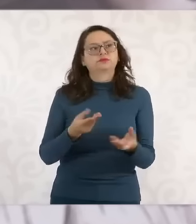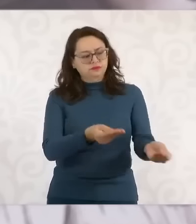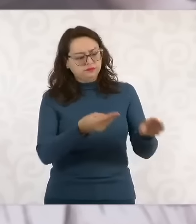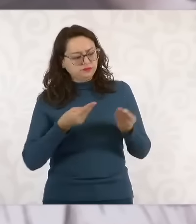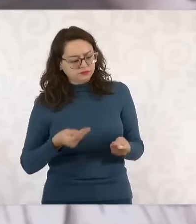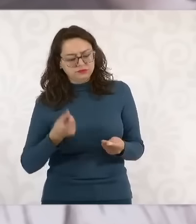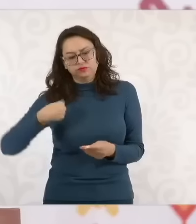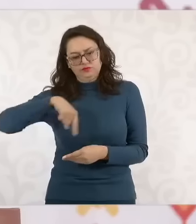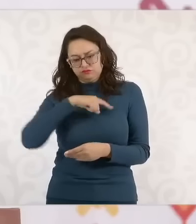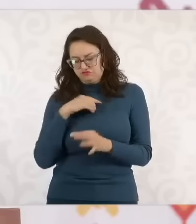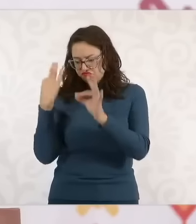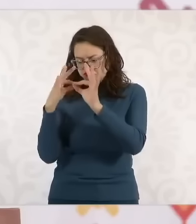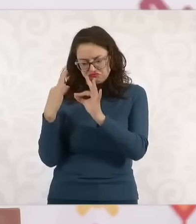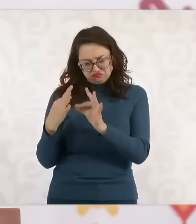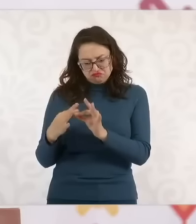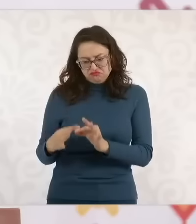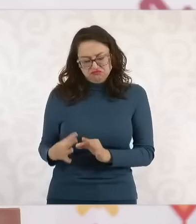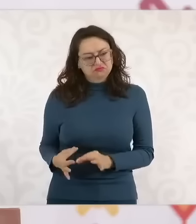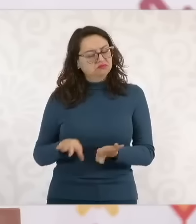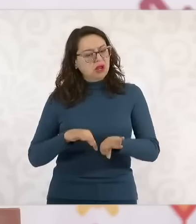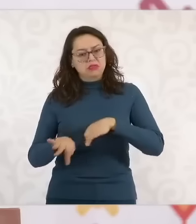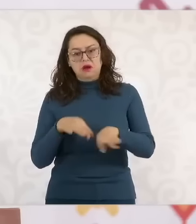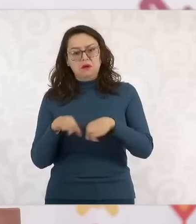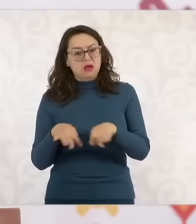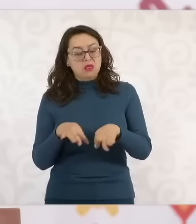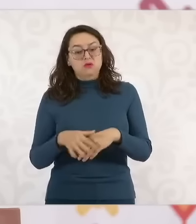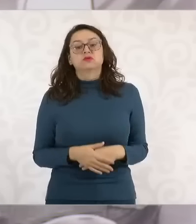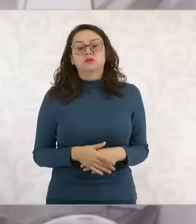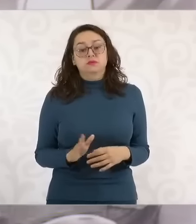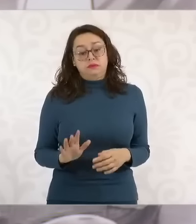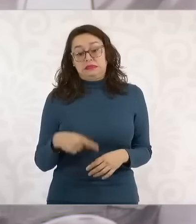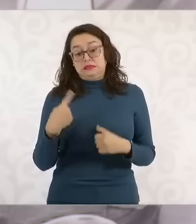prácticamente ya terminamos todos previos a lo que será la revisión del tratado. Entonces,